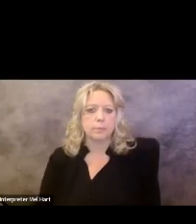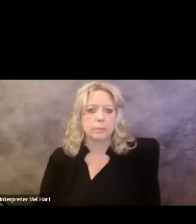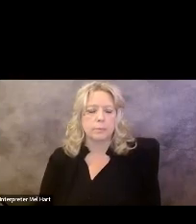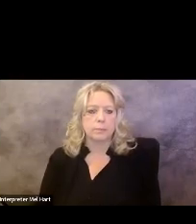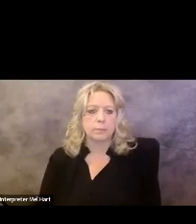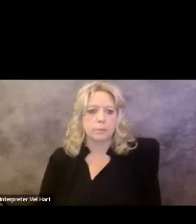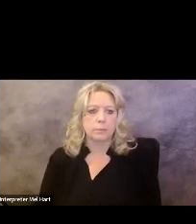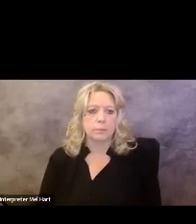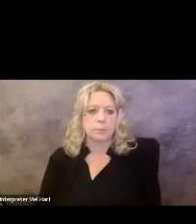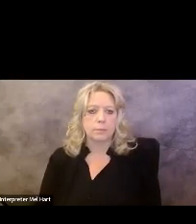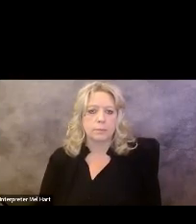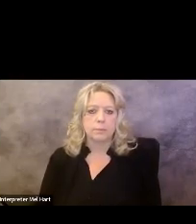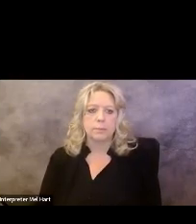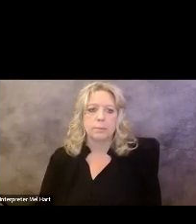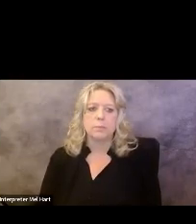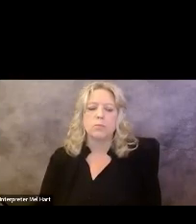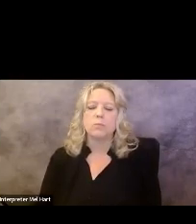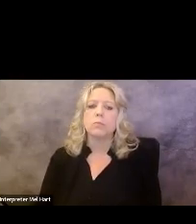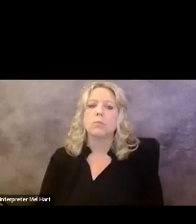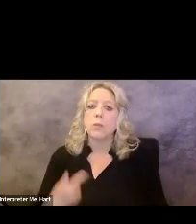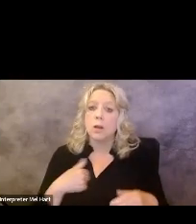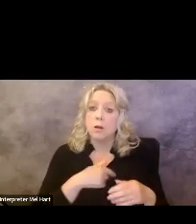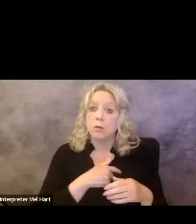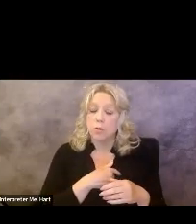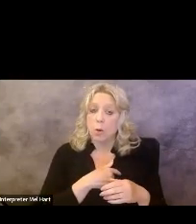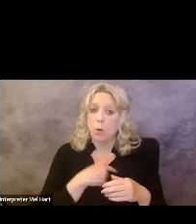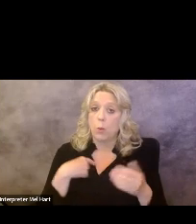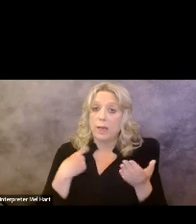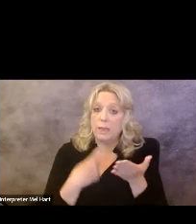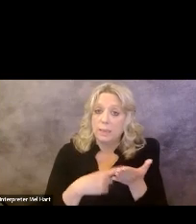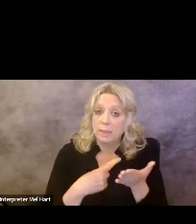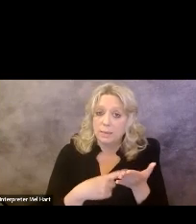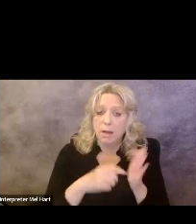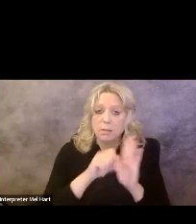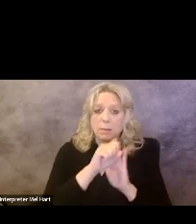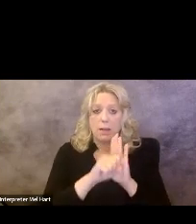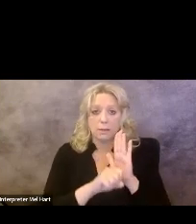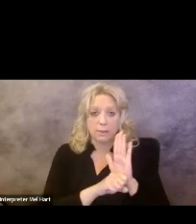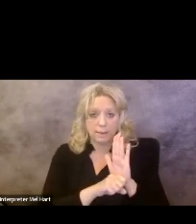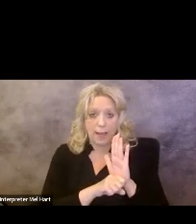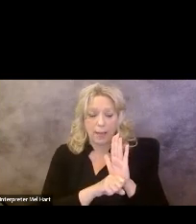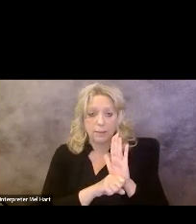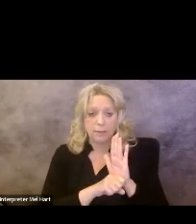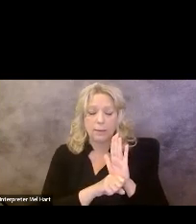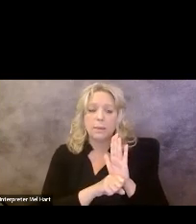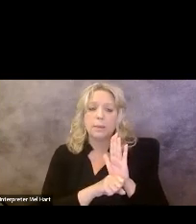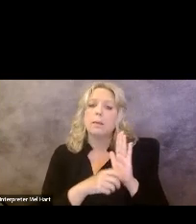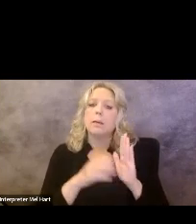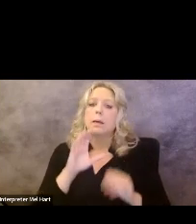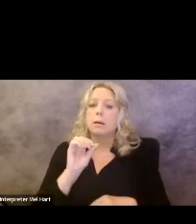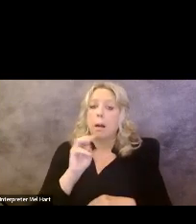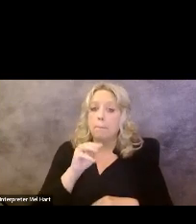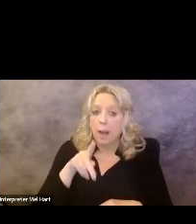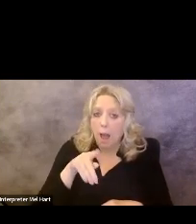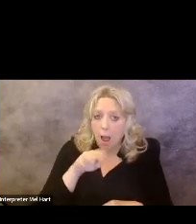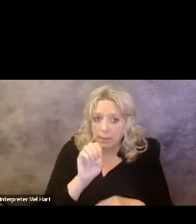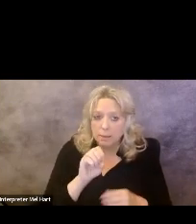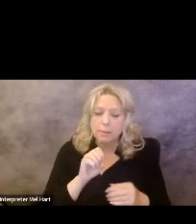Bien, en esta sesión hablamos sobre quejas de cumplimiento estatal, mediación y